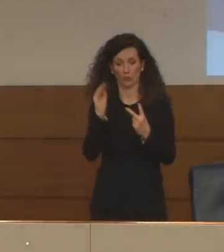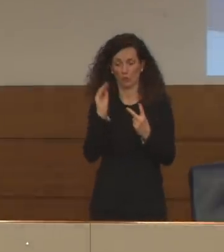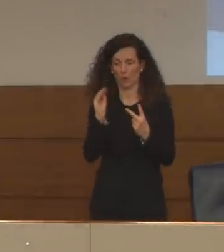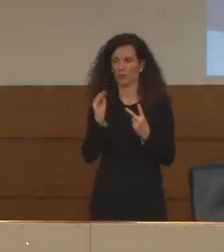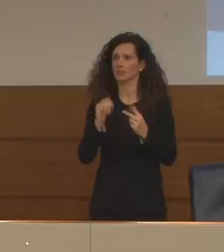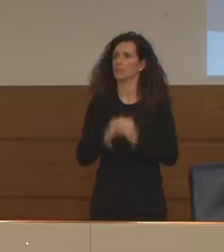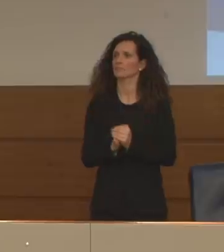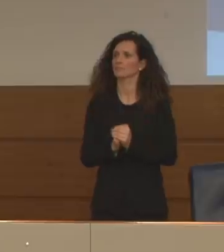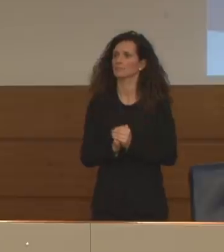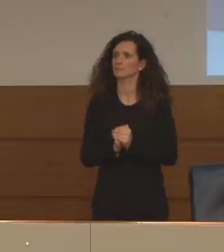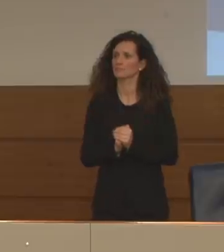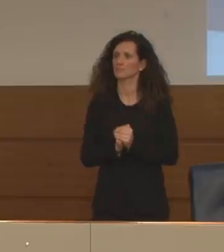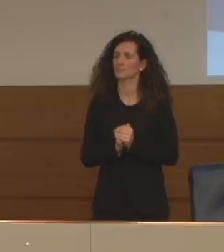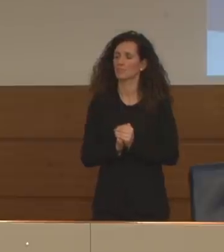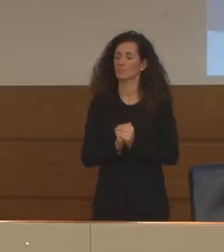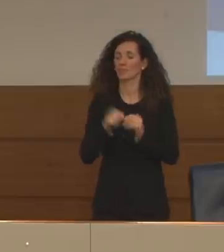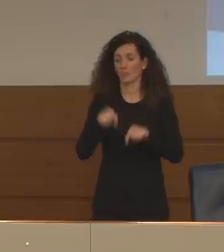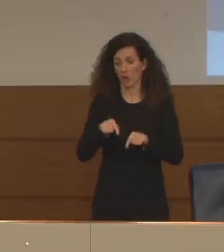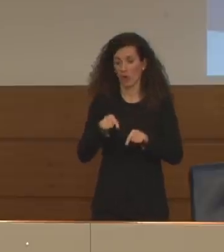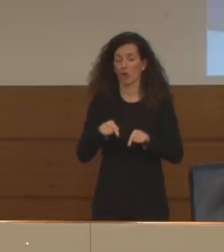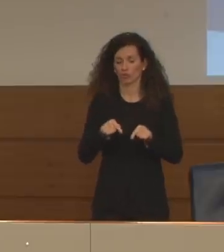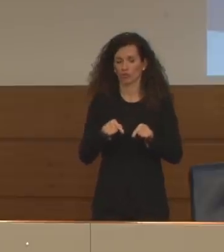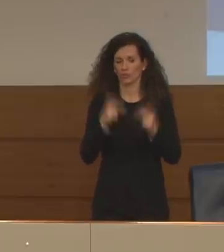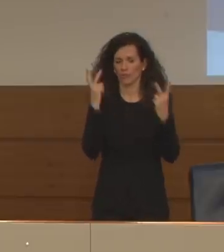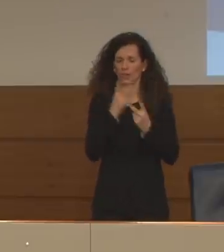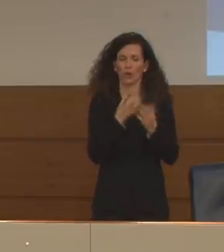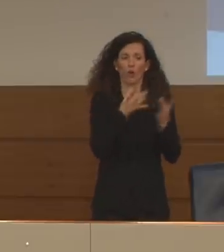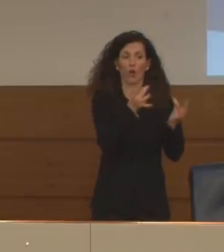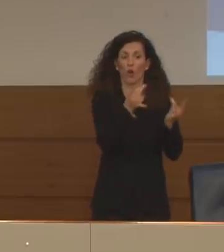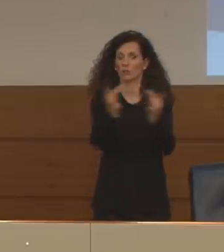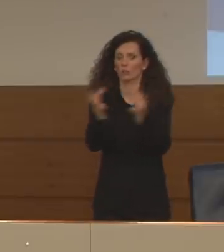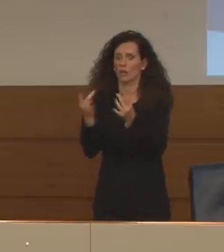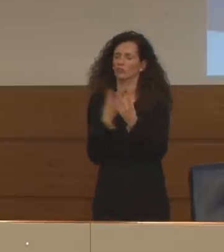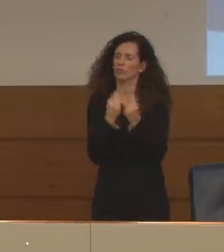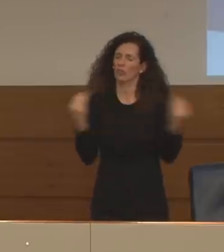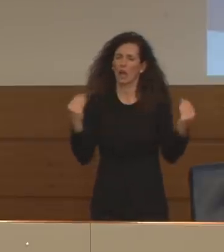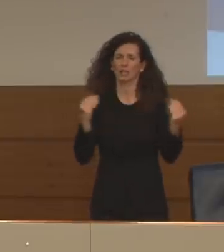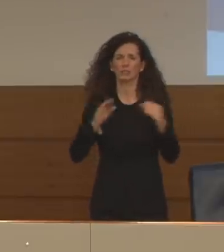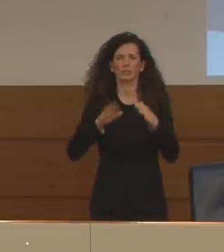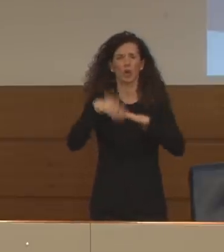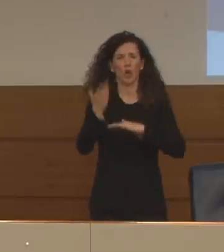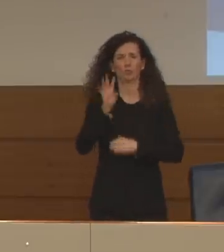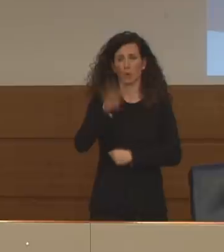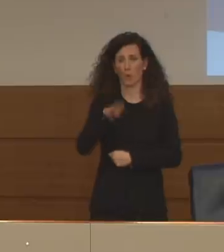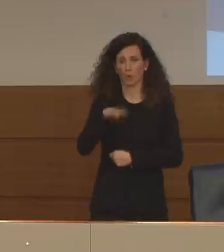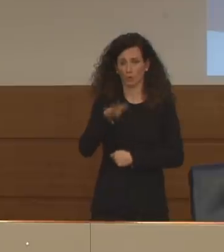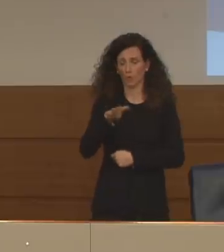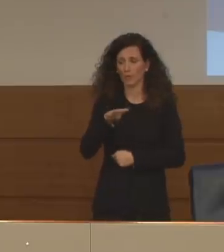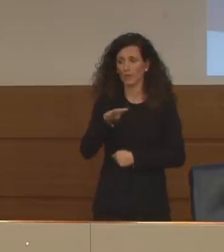aumentati molto i contagi siamo oltre 4.000 e se questo è un segno che il picco è vicino.